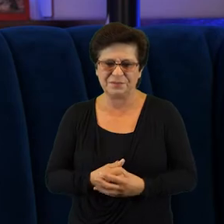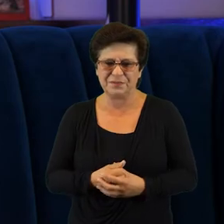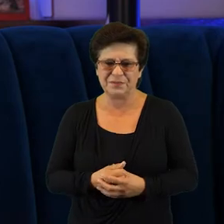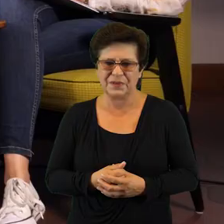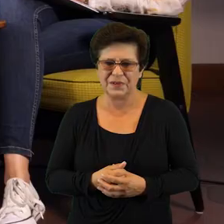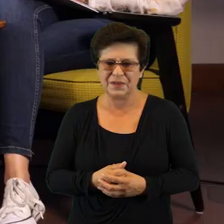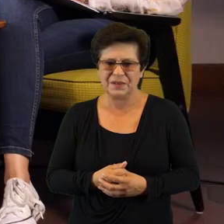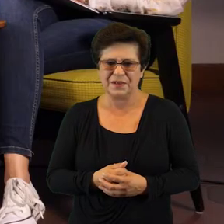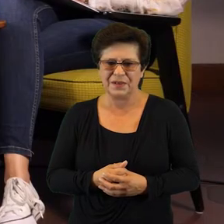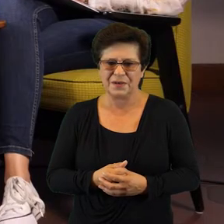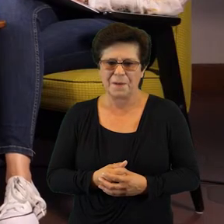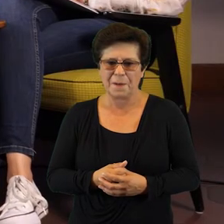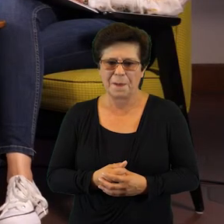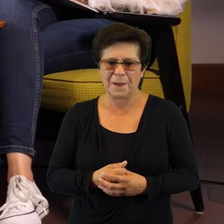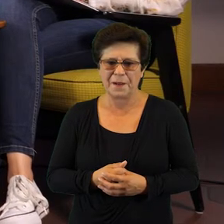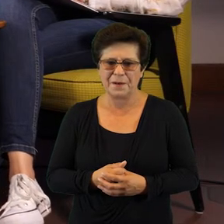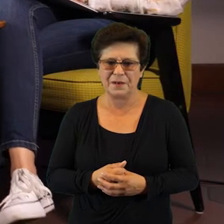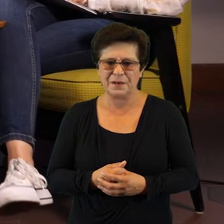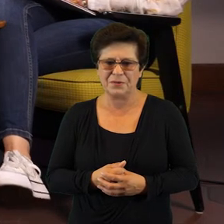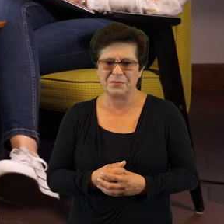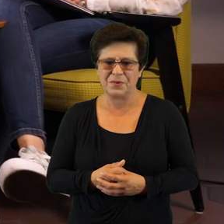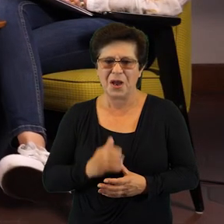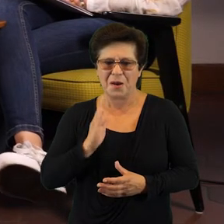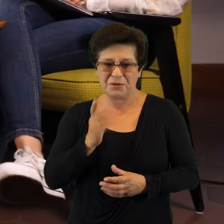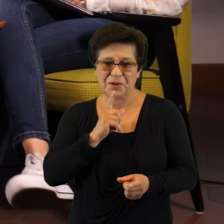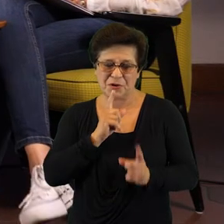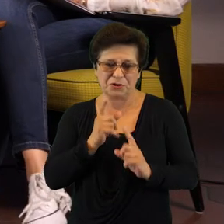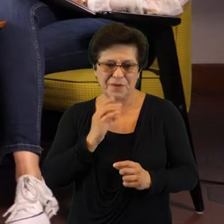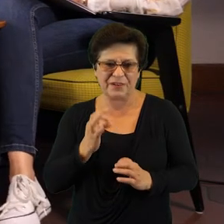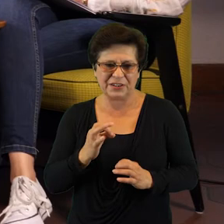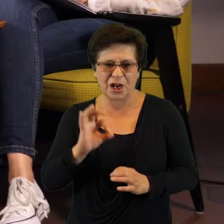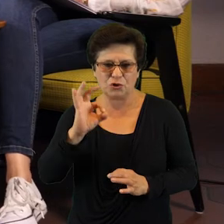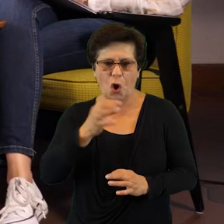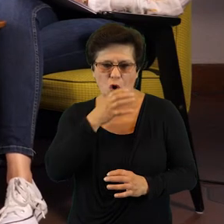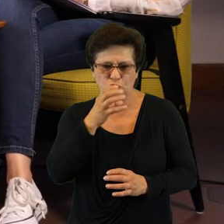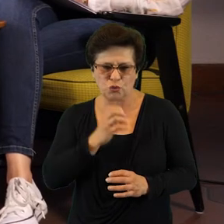A teraz będziemy rozmawiać chyba już o Słonimskim? Tak, o Słonimskim, jednym ze Skamandrytów,